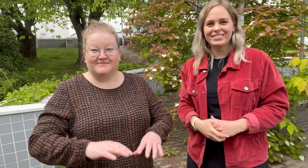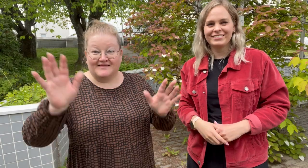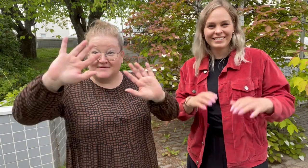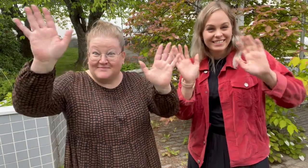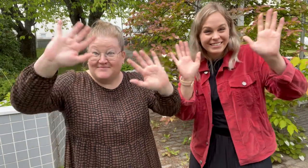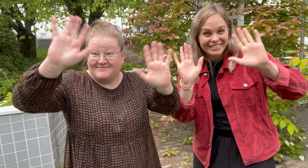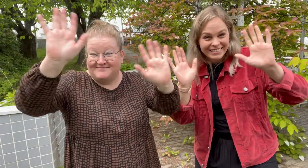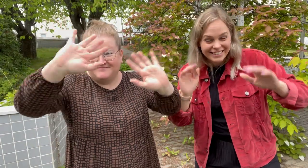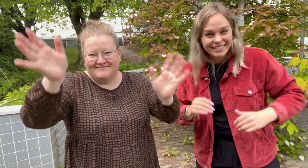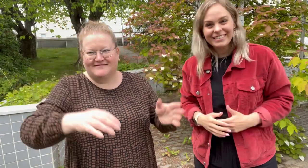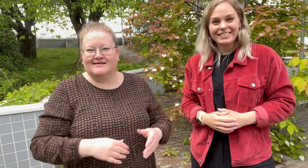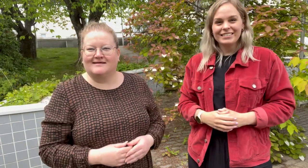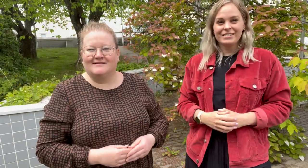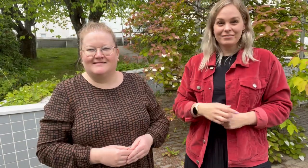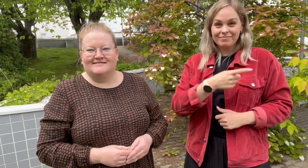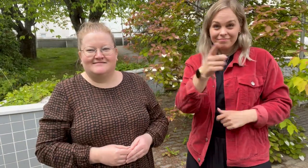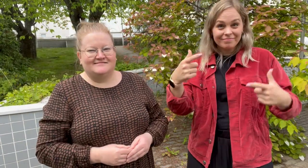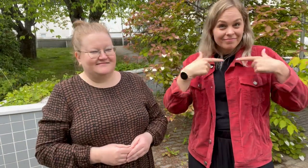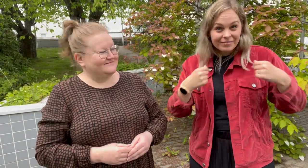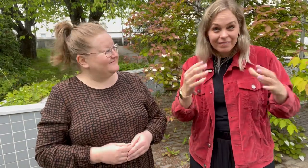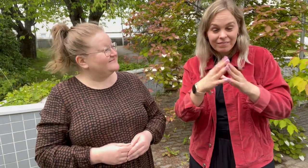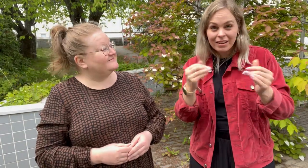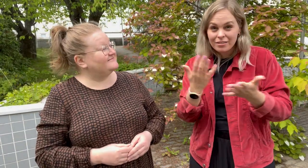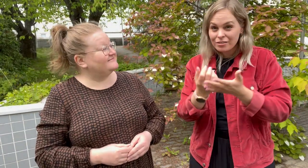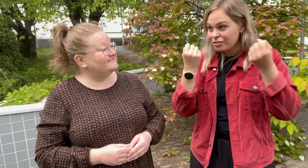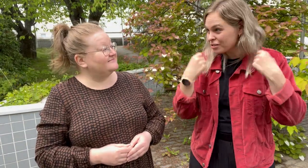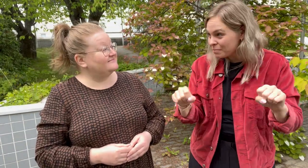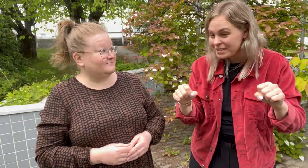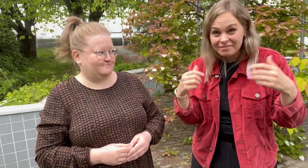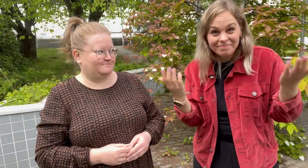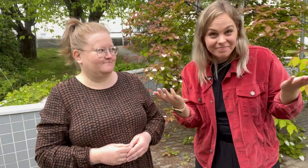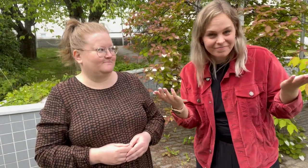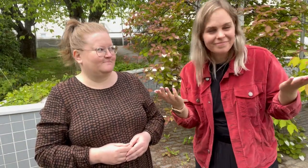Hei! Oletteko kiinnostuneita vapaaehtoistoiminnasta?